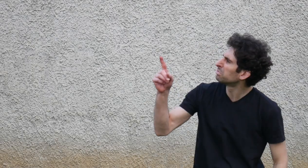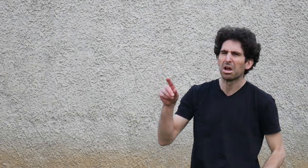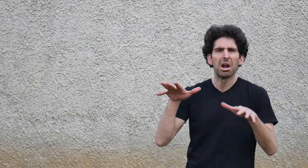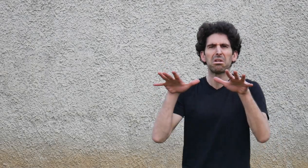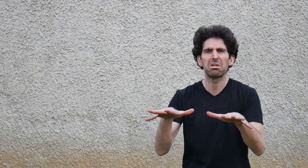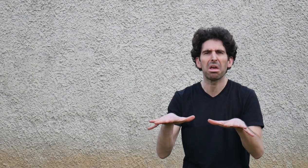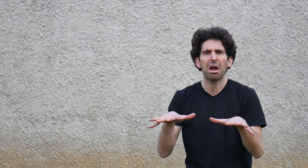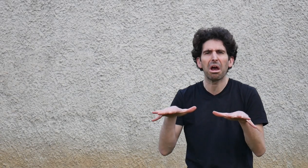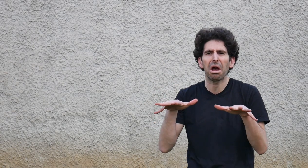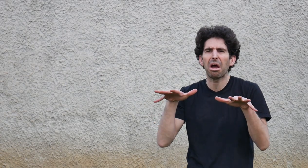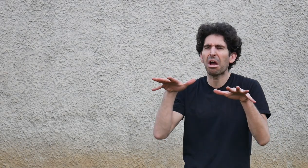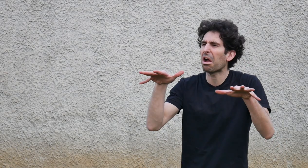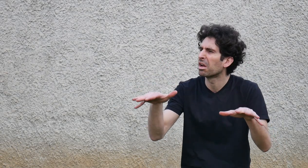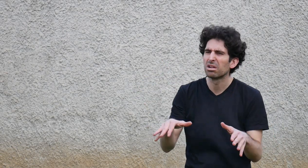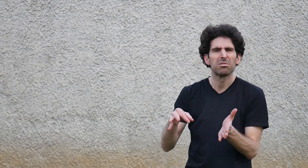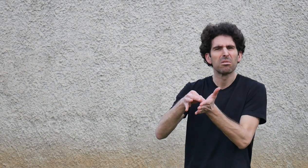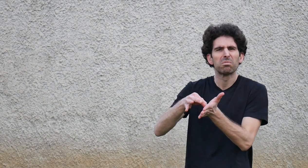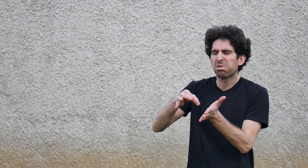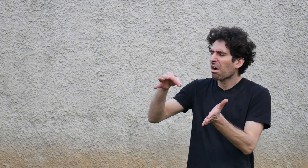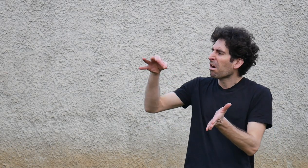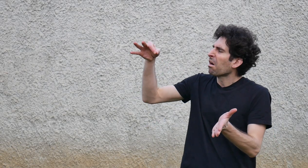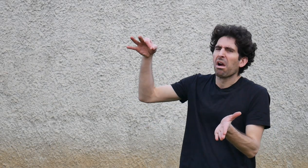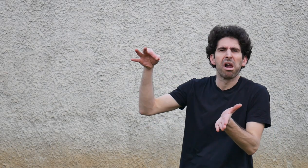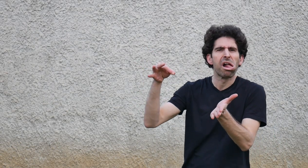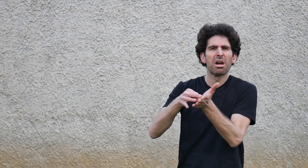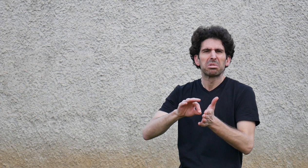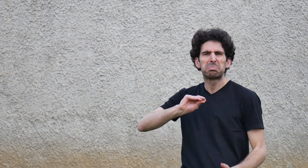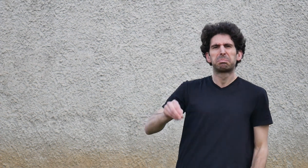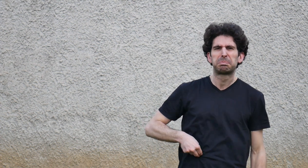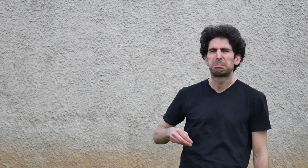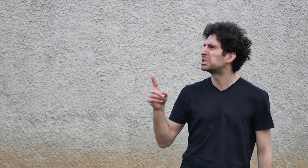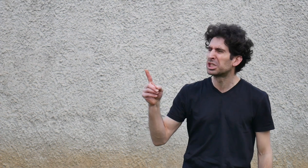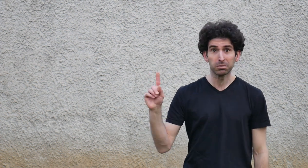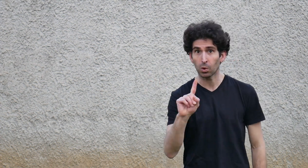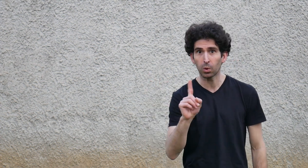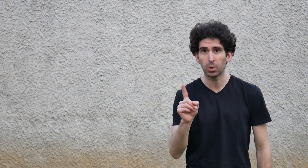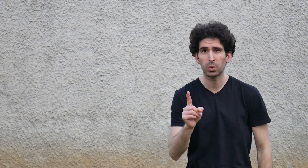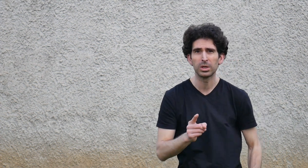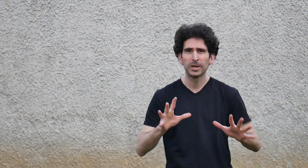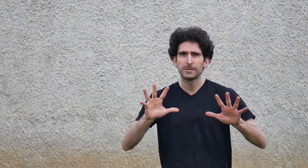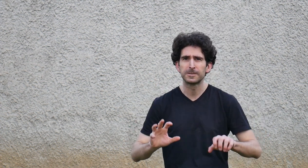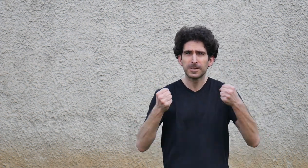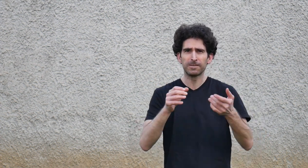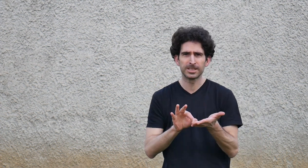Il est si lent et flemmard que c'en est un péché ! Non, il s'agit d'une stratégie